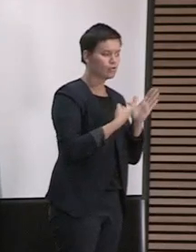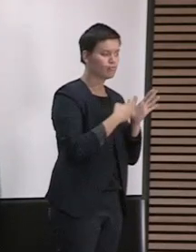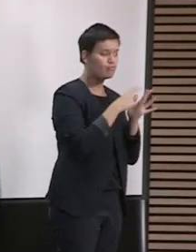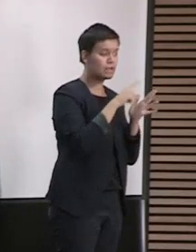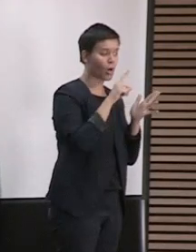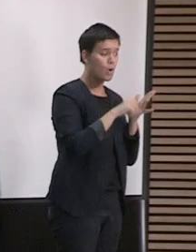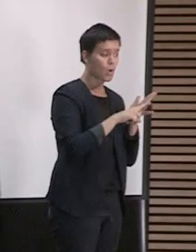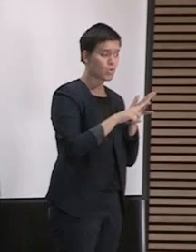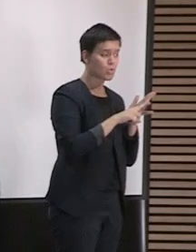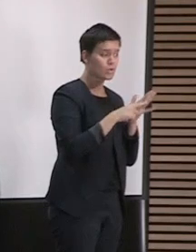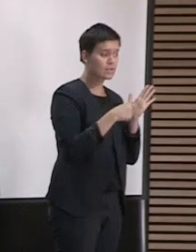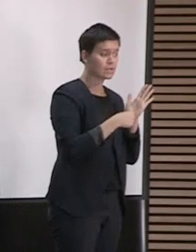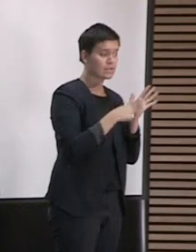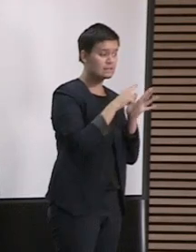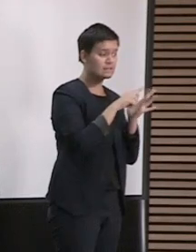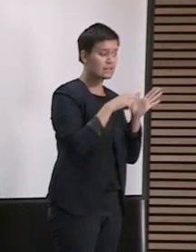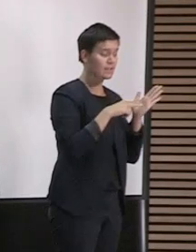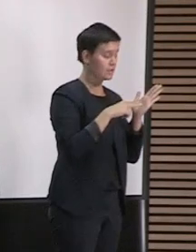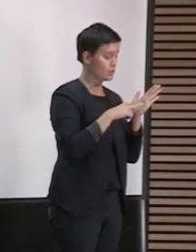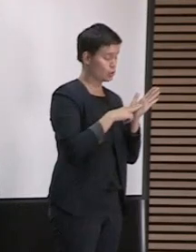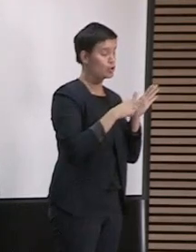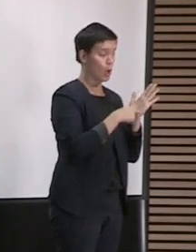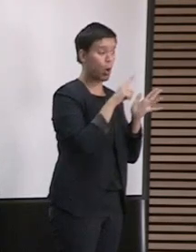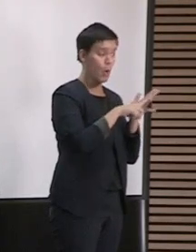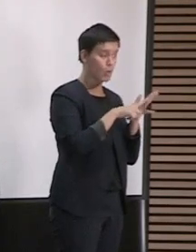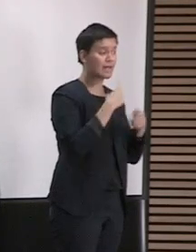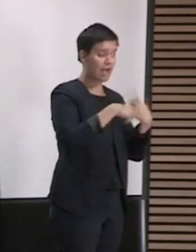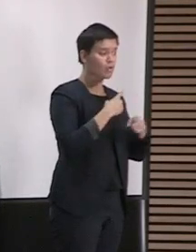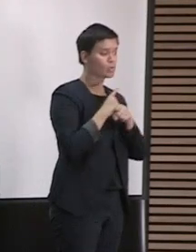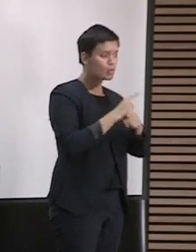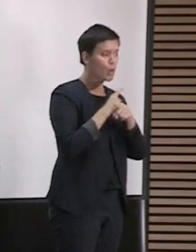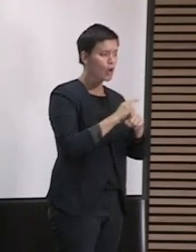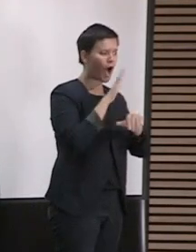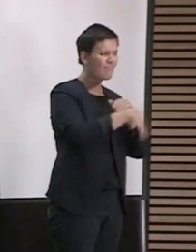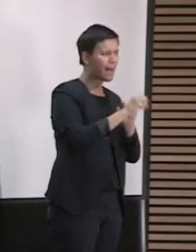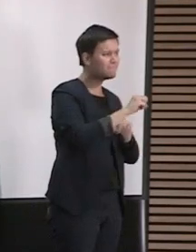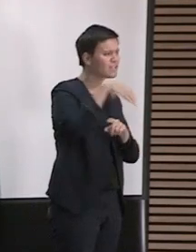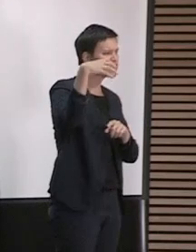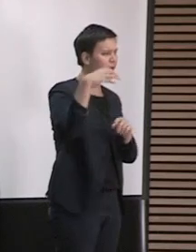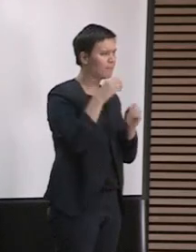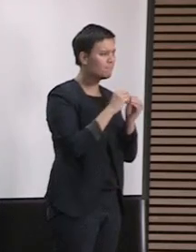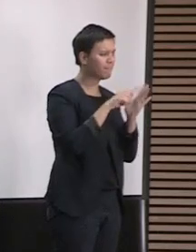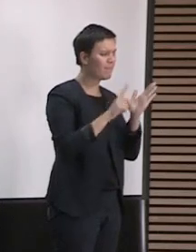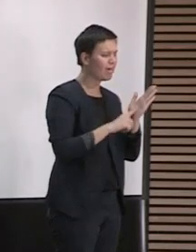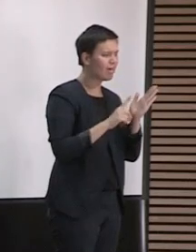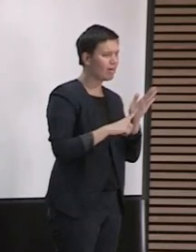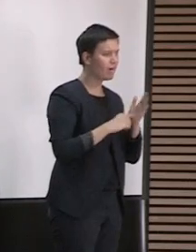hipa. e tupu ana tera wa.